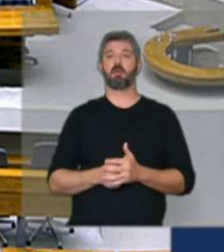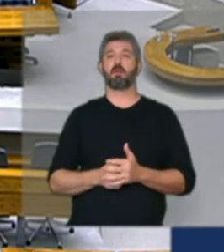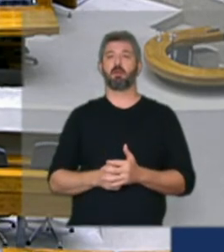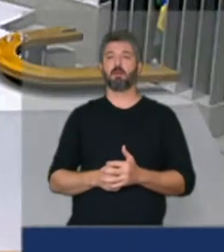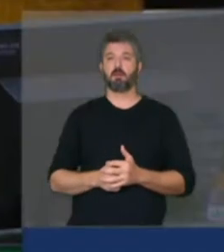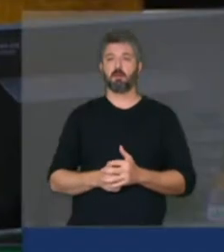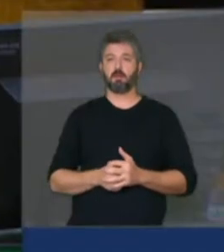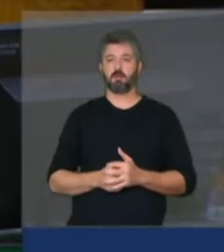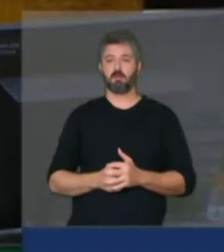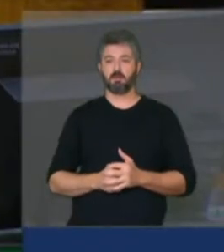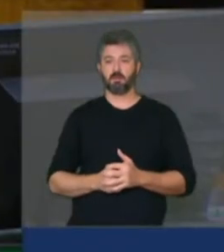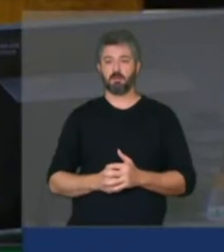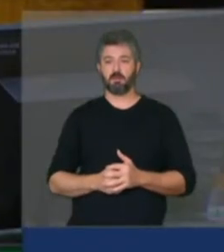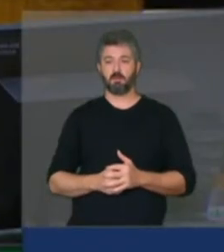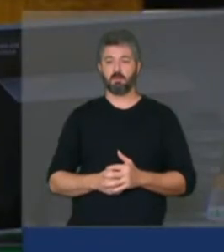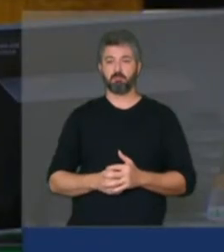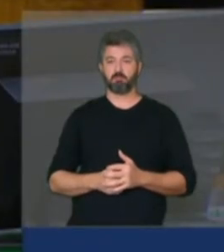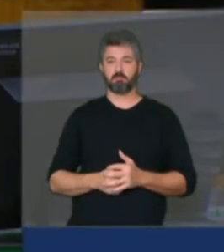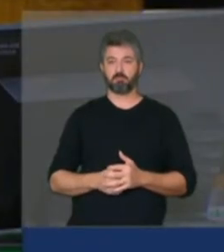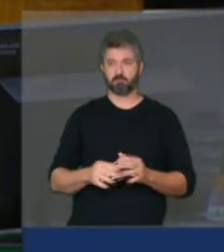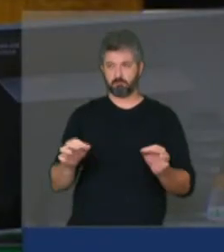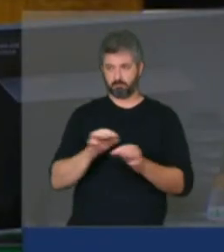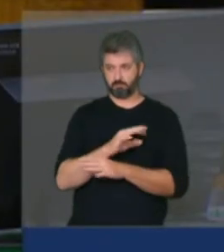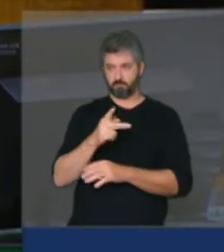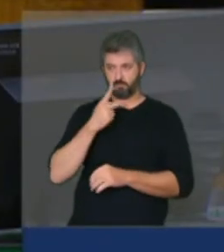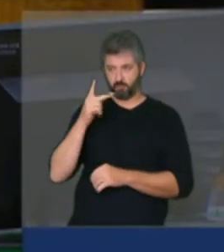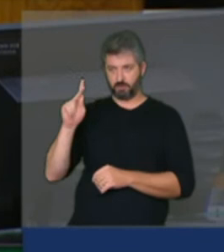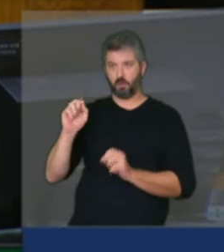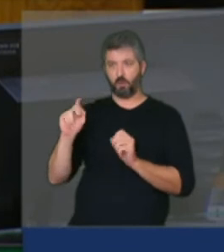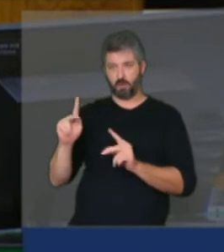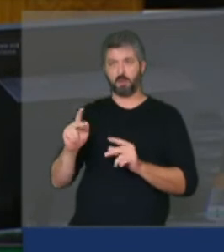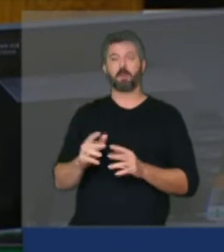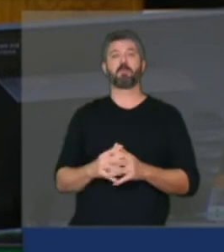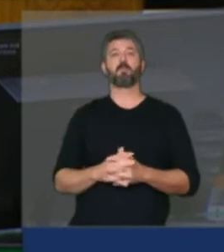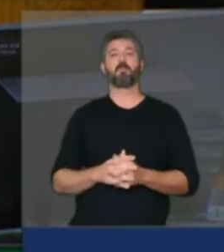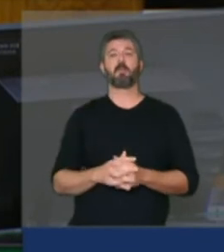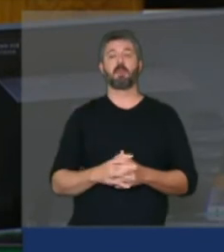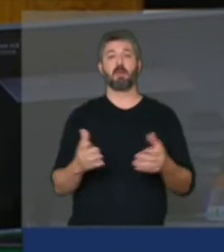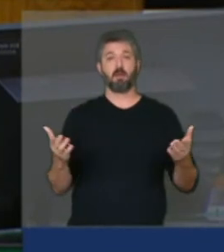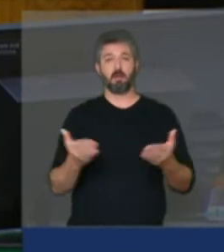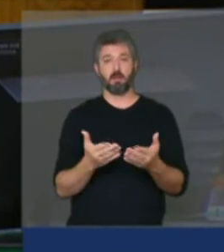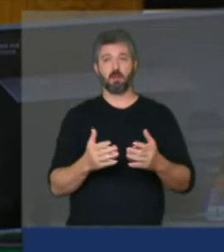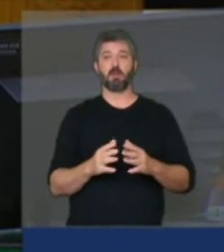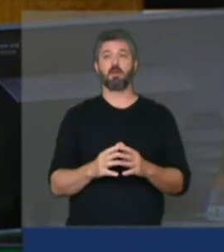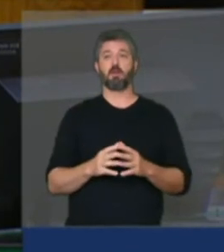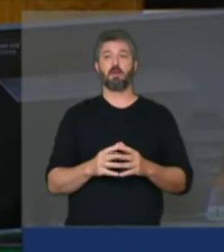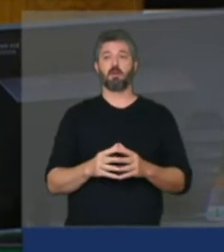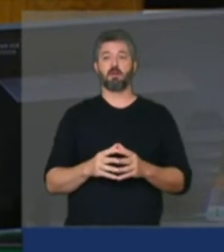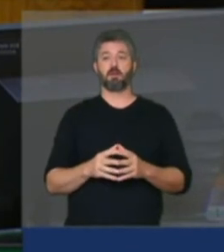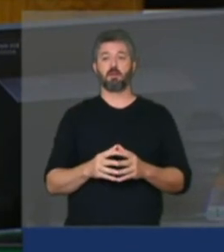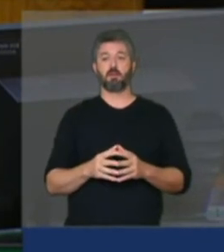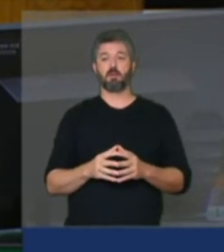ENCERROU JÁ O DISCURSO, OK. ENTÃO... NÓS VAMOS AGORA DEPUTADO IVAN VALENTE, NÓS VAMOS DAR UMA PEQUENA PASSADA PELO RIO DE JANEIRO PARA OUVIR